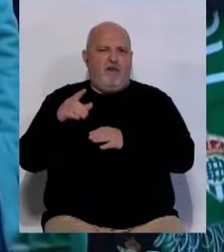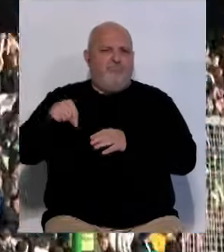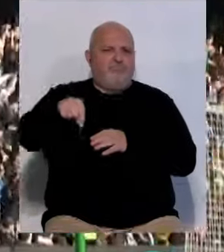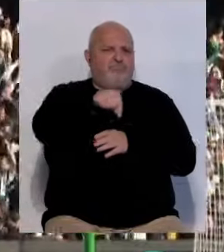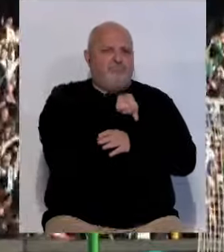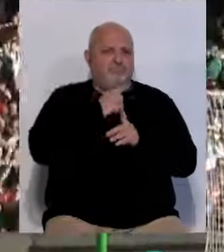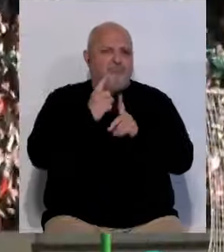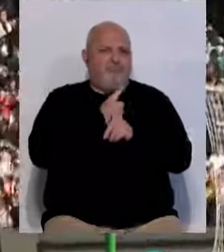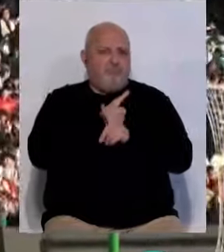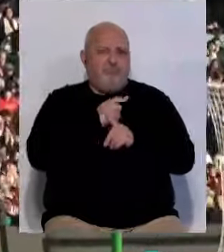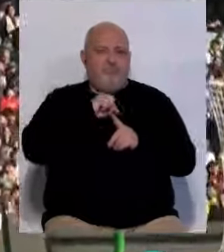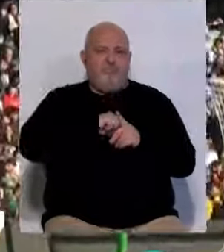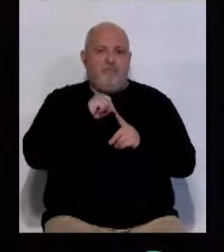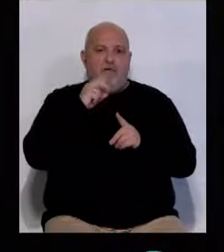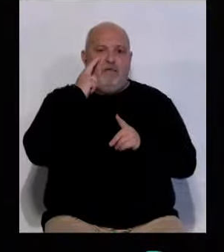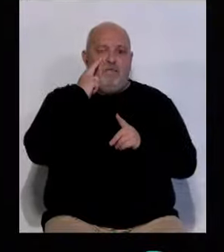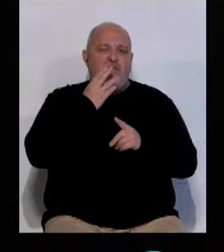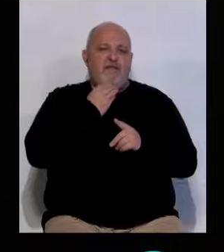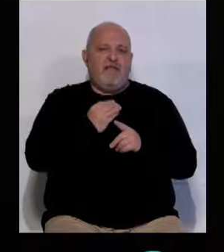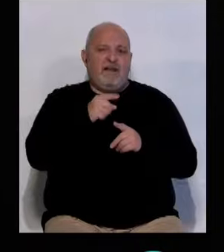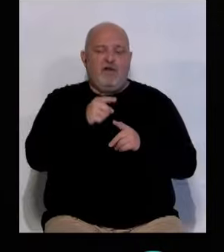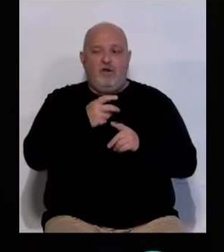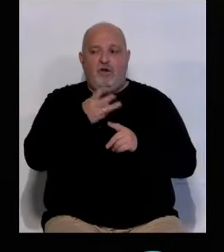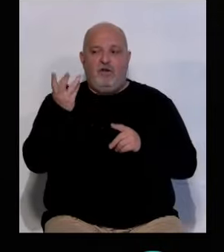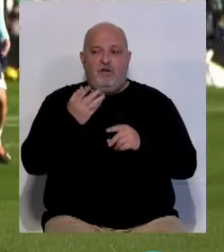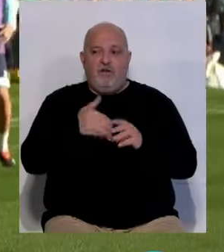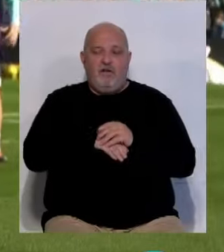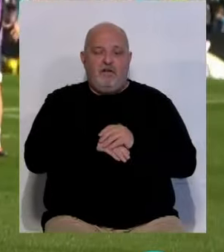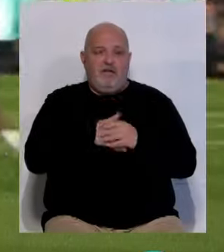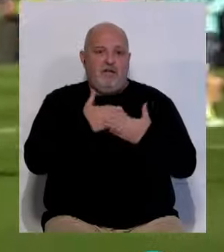muy grande vamos a mí me da más miedo feir que cualquiera de los de los de los jugadores del cá